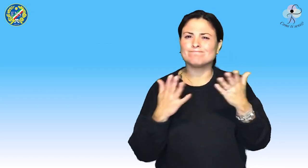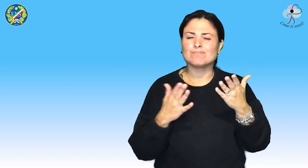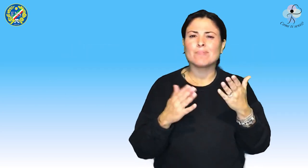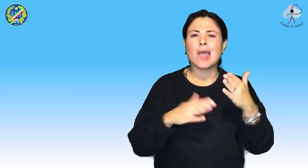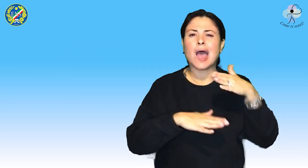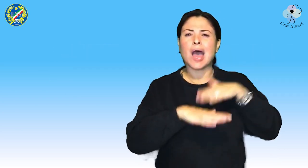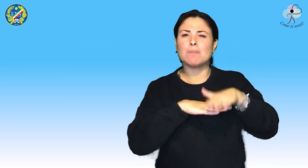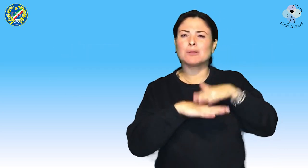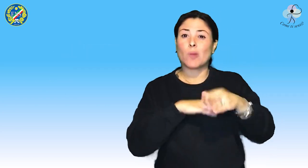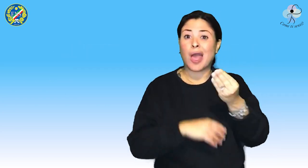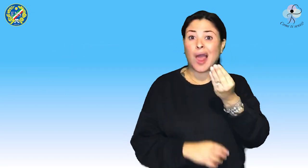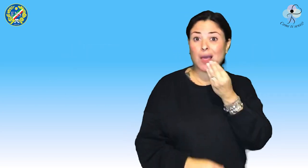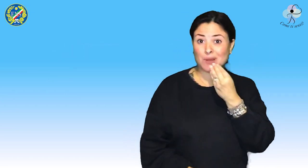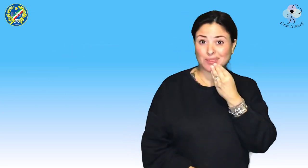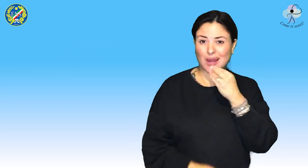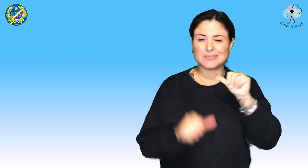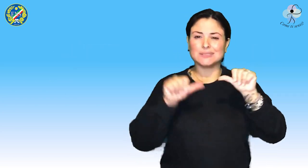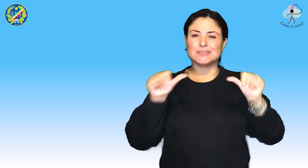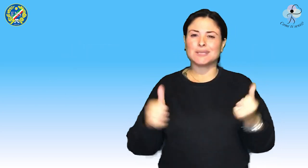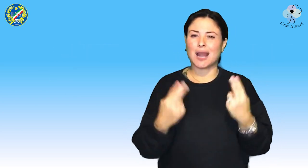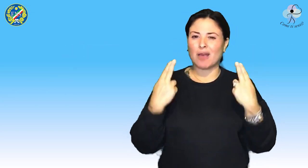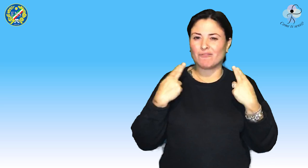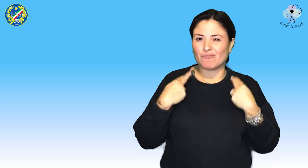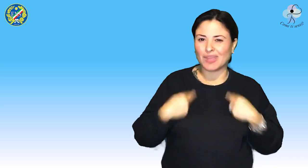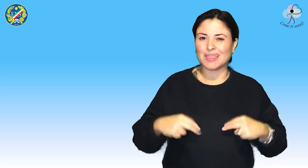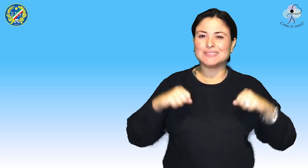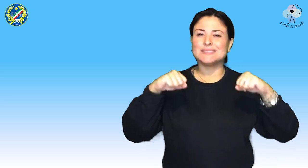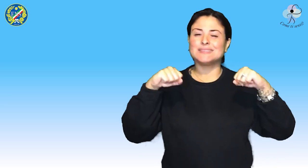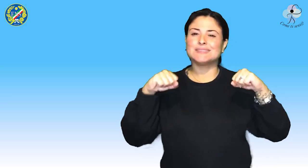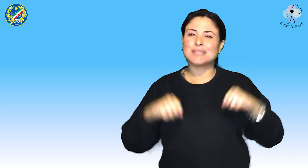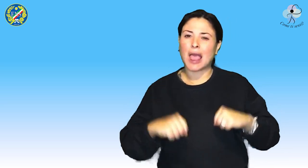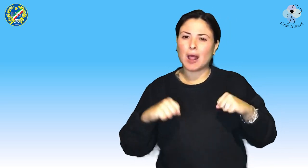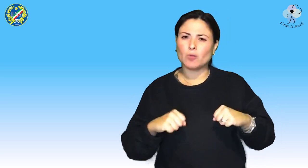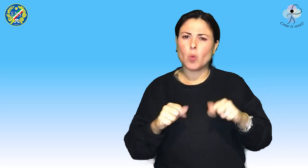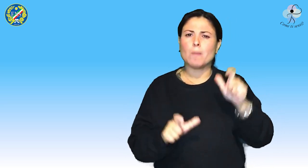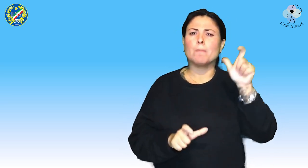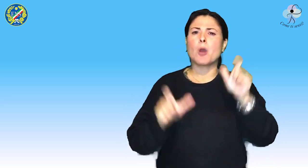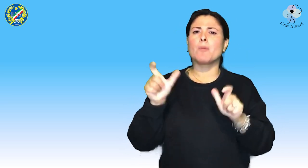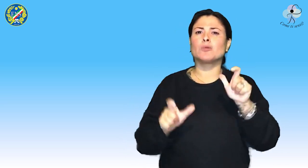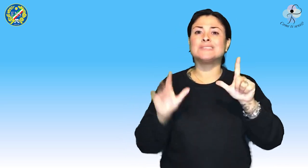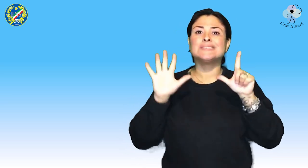le abitudini alimentari, lo stile di vita e la salute delle popolazioni